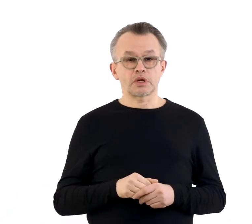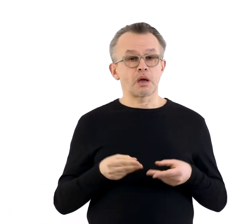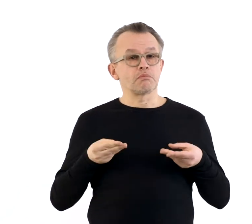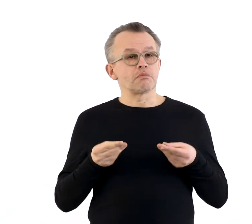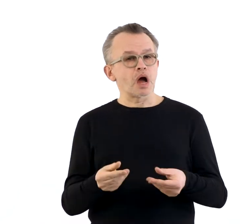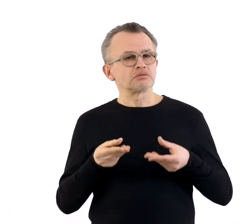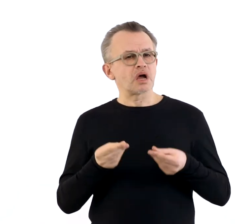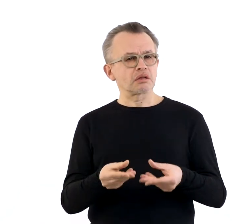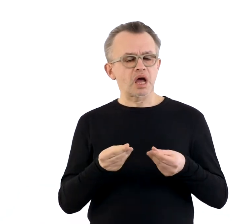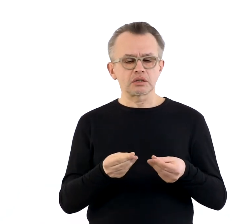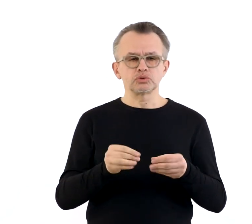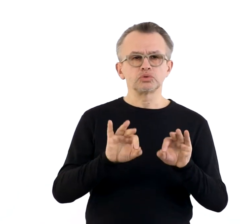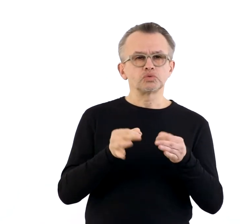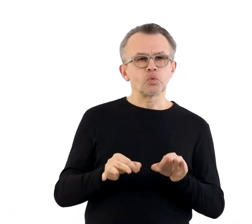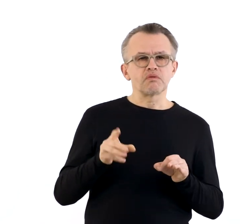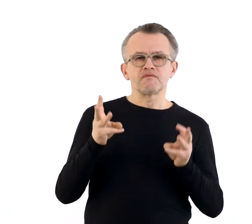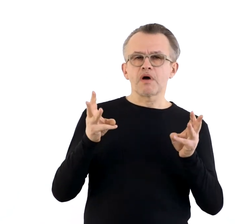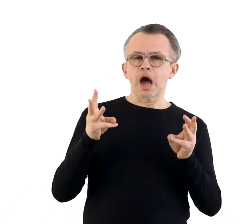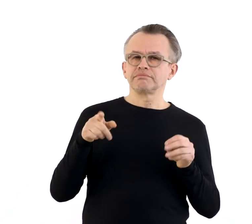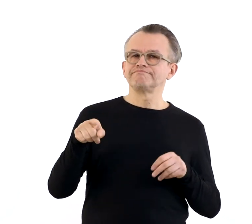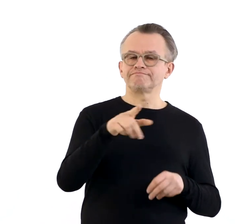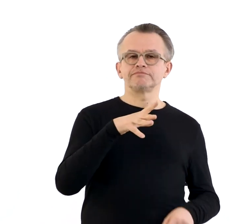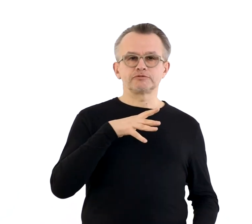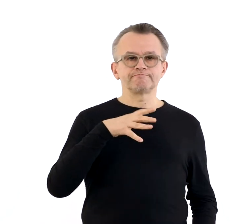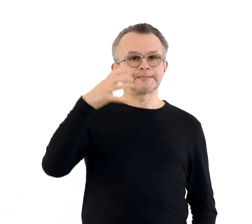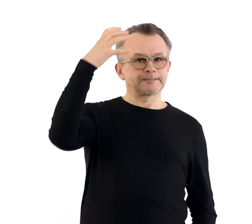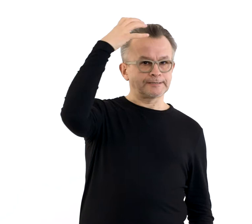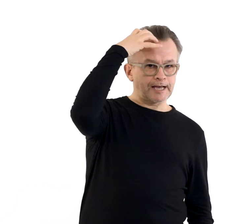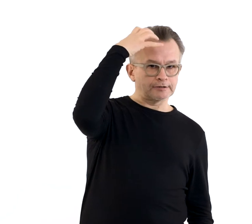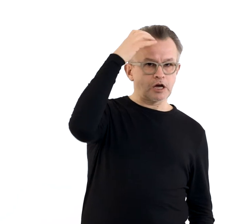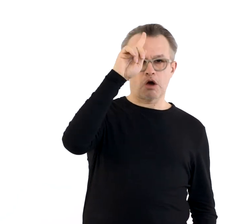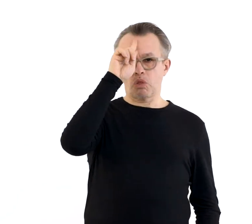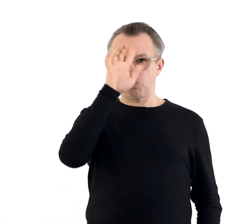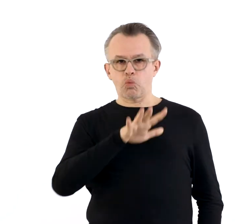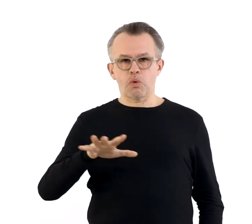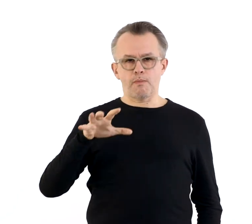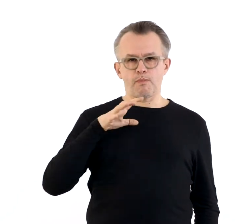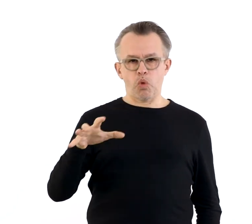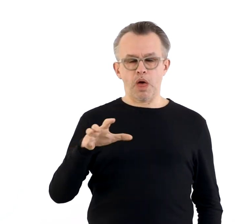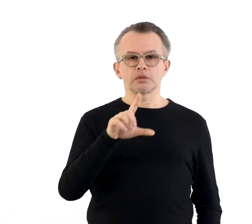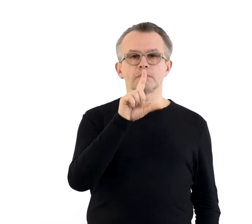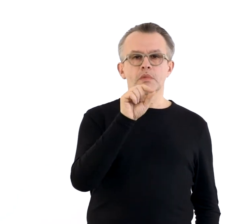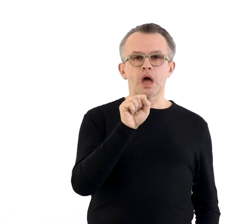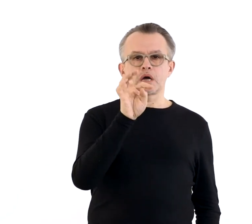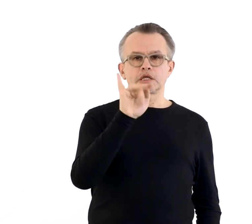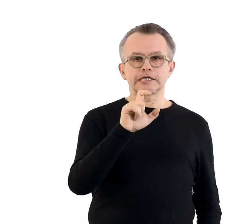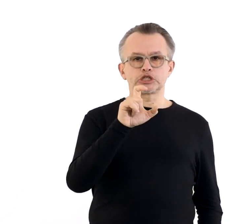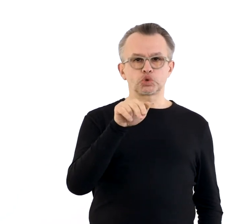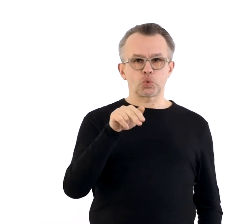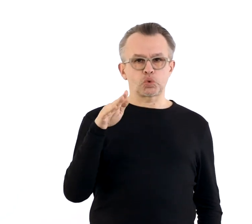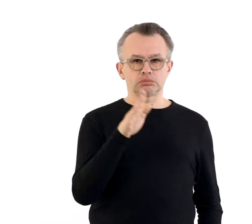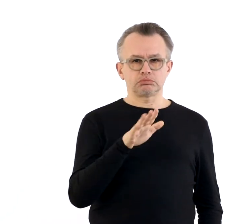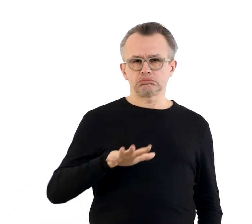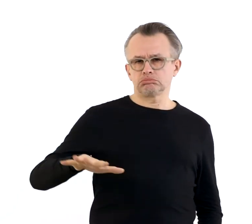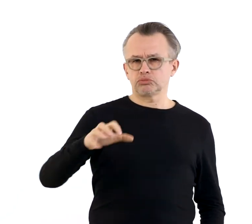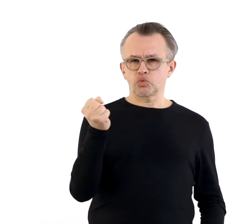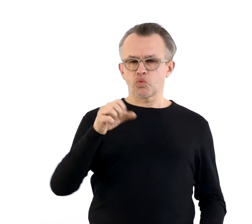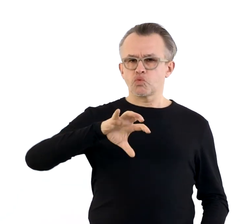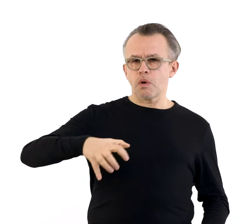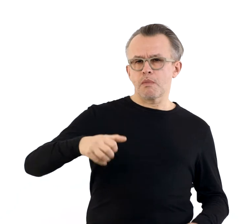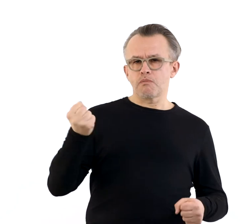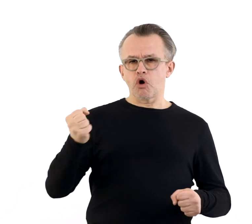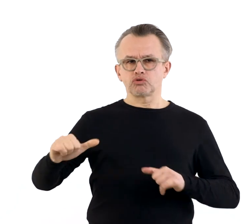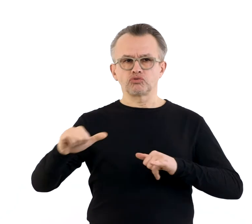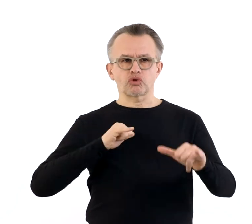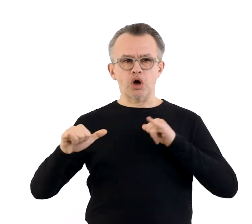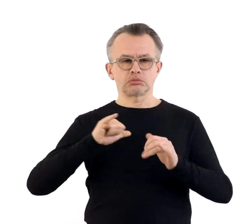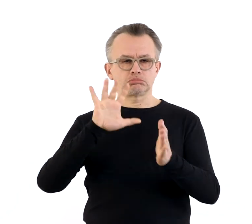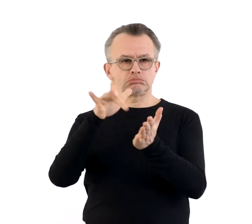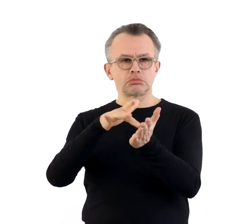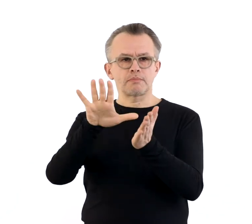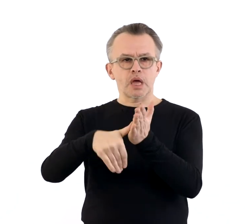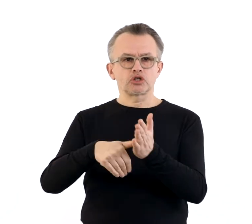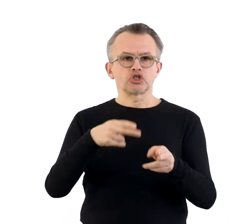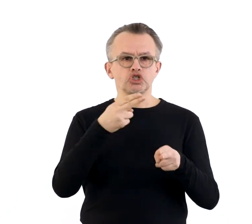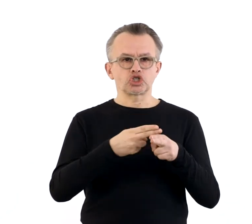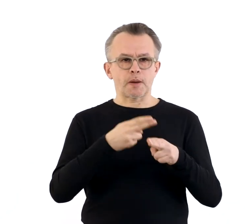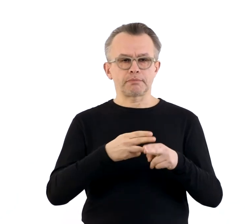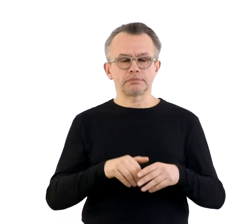Głównymi mecenasami sztuki byli cezar i bogaci patrycjusze – klasa rządząca w Rzymie.